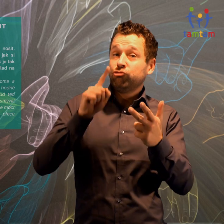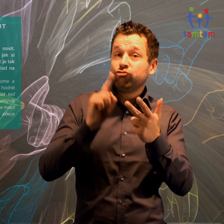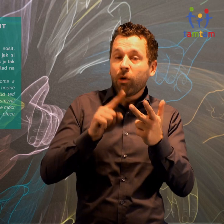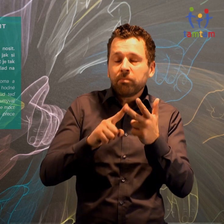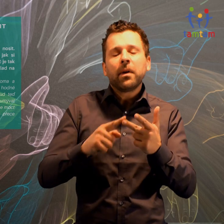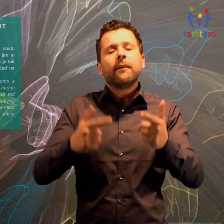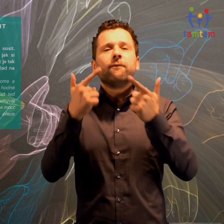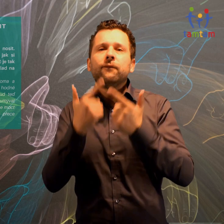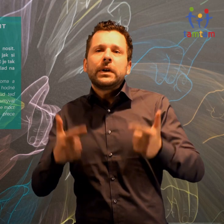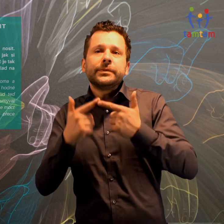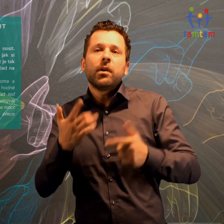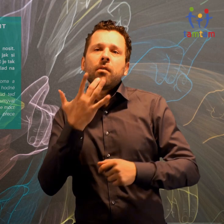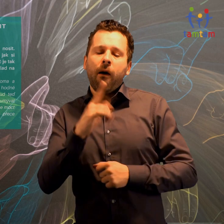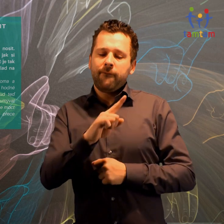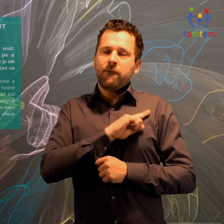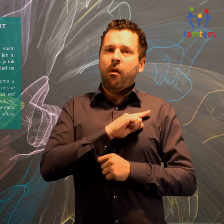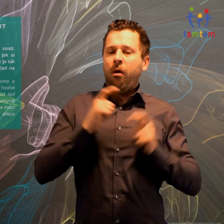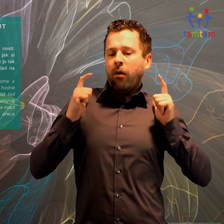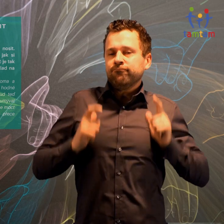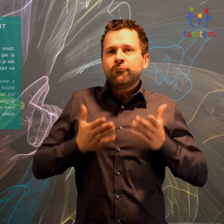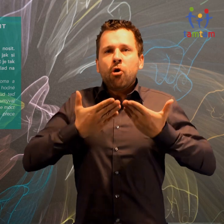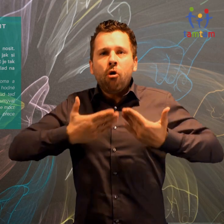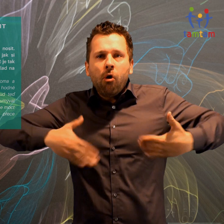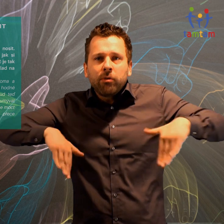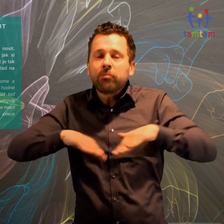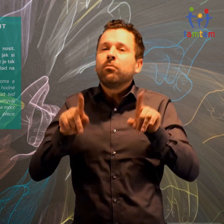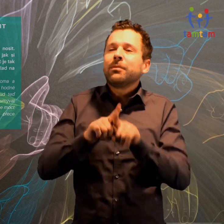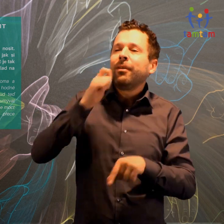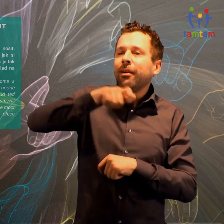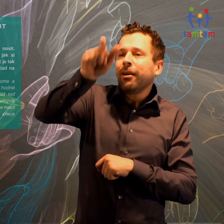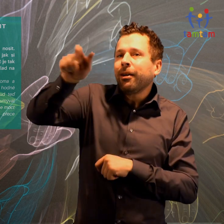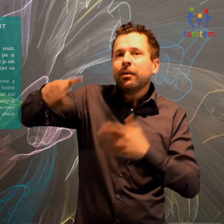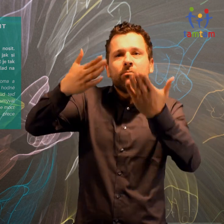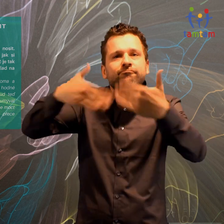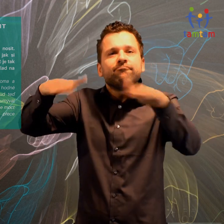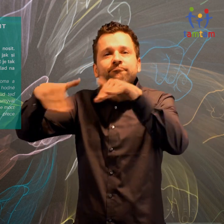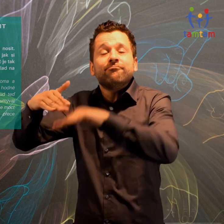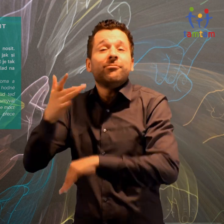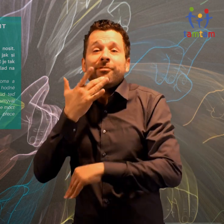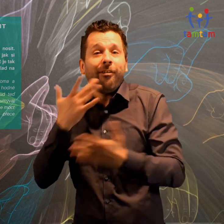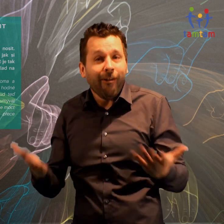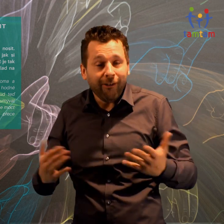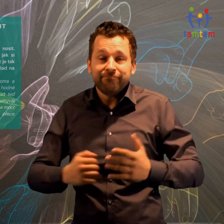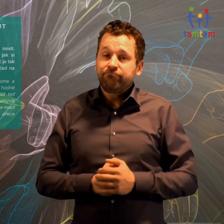Třetí doporučení: Vysvětlete dětem, jak chránit sebe a ostatní.